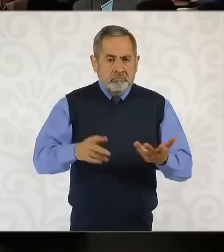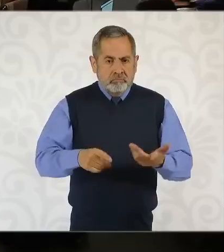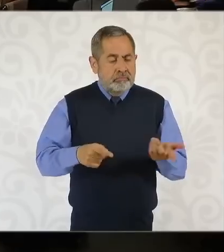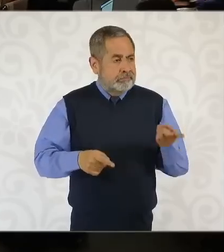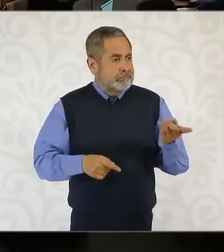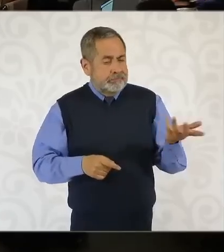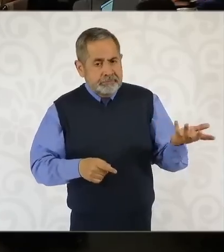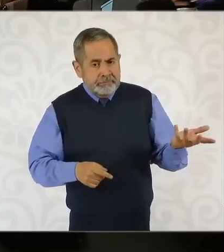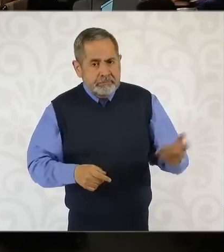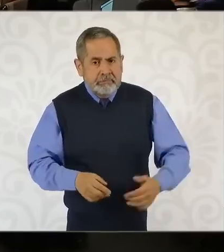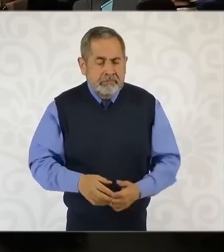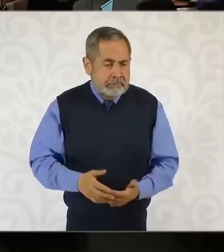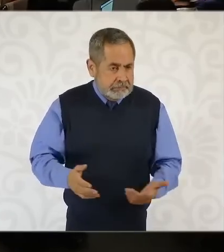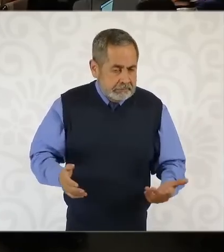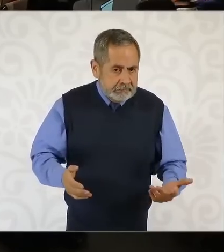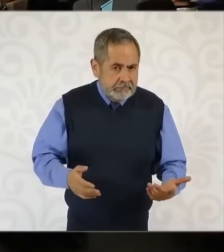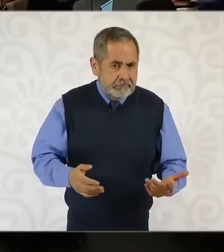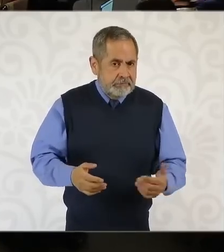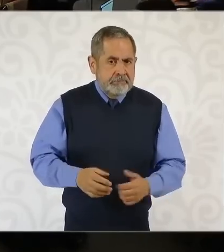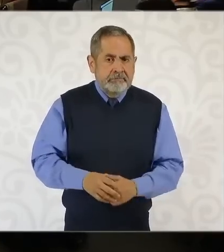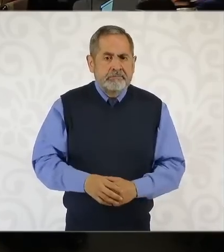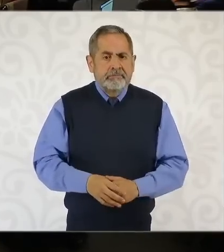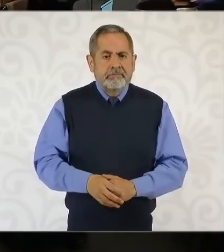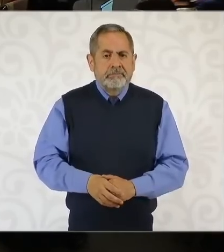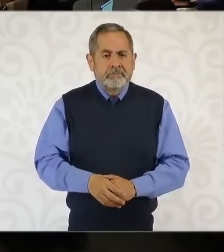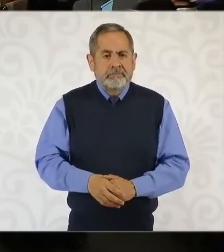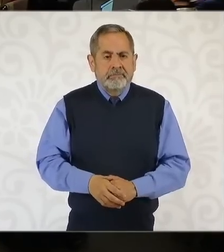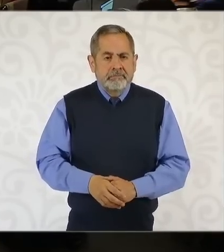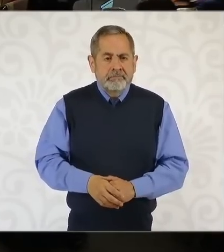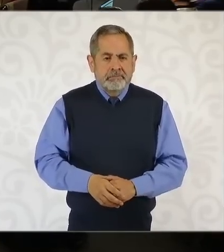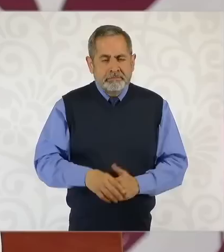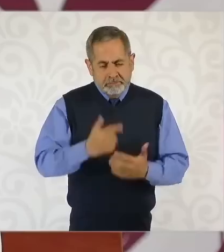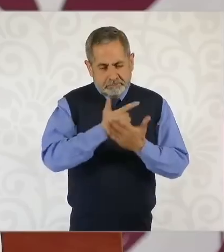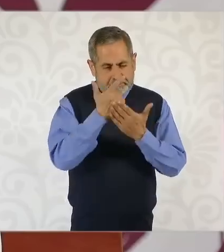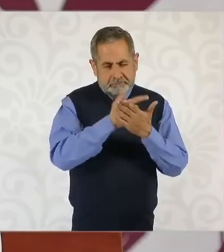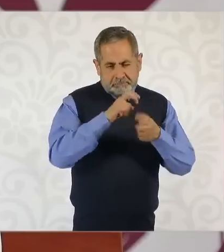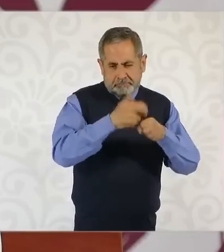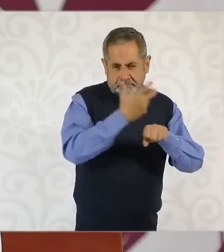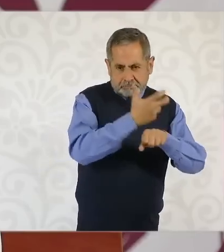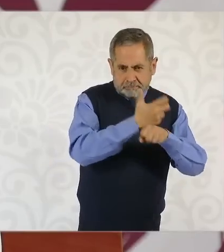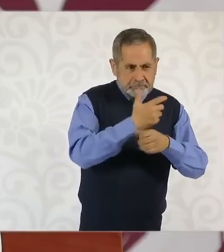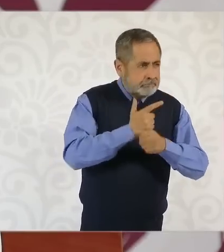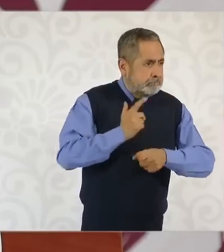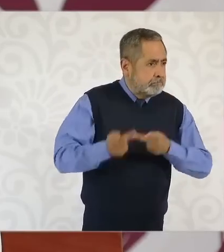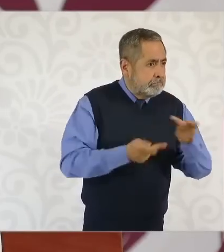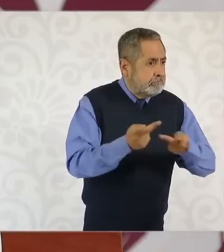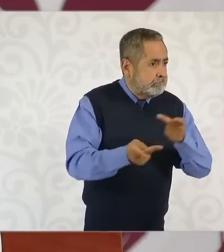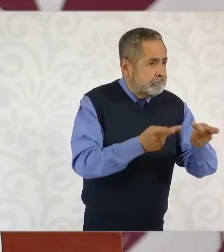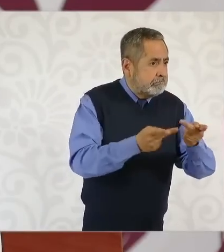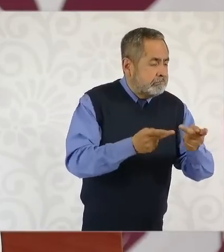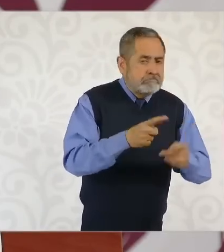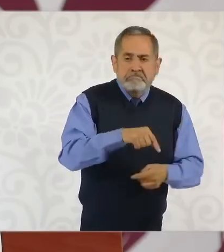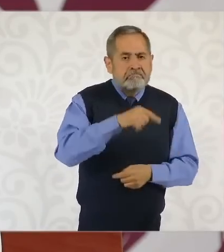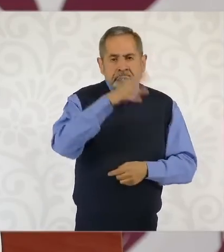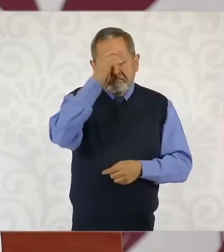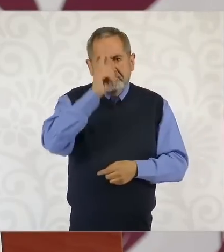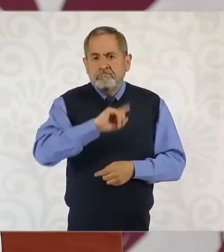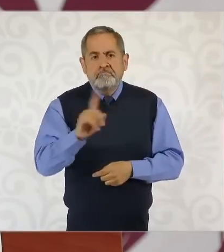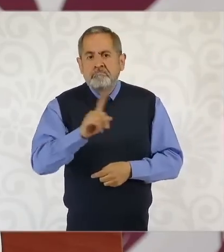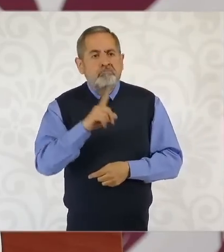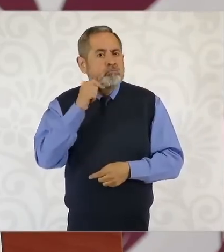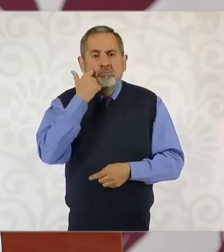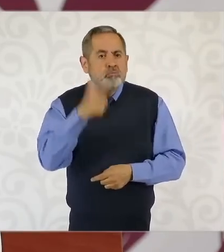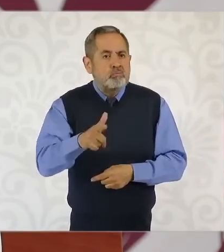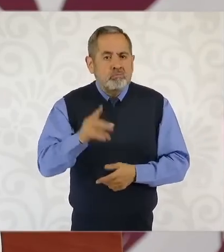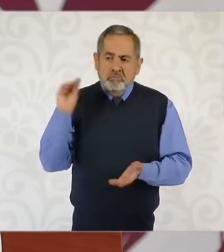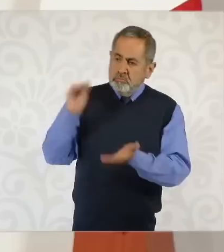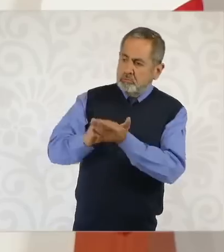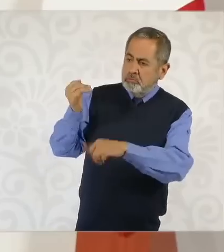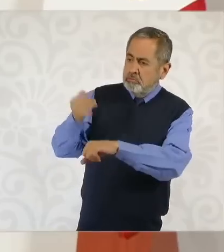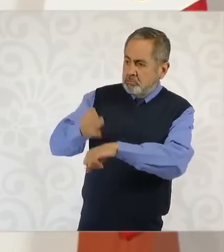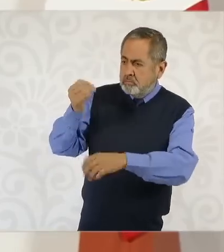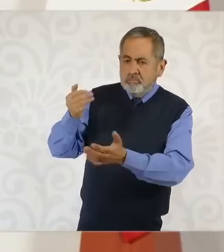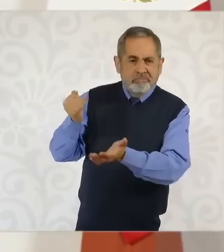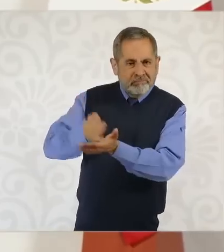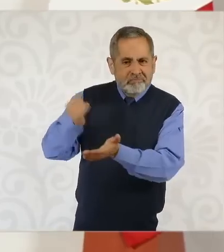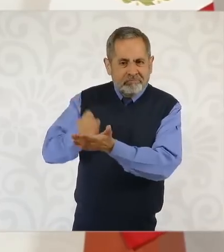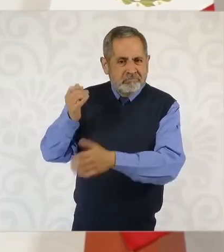no eh A ver si la encuentran para poderla poner e y han salido también bueno de all